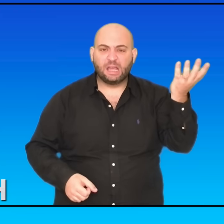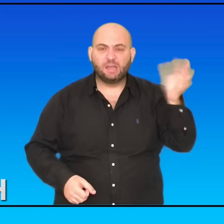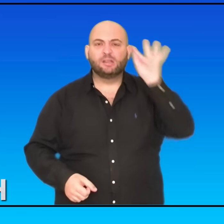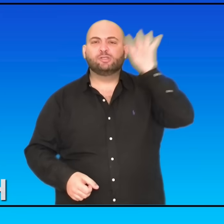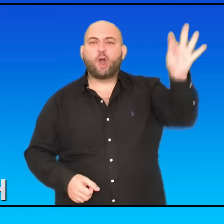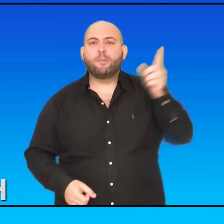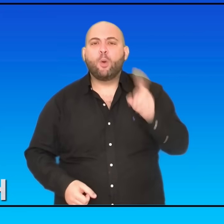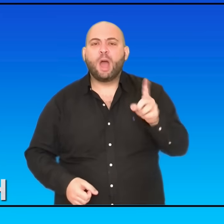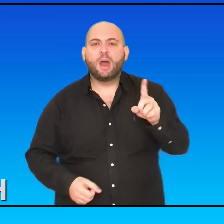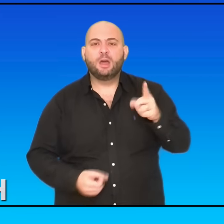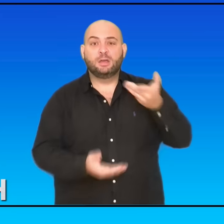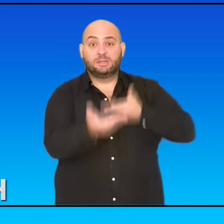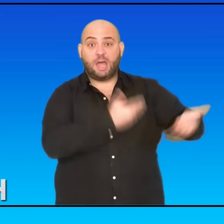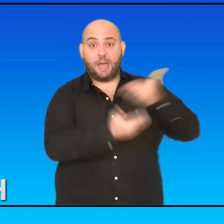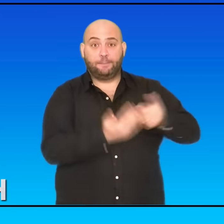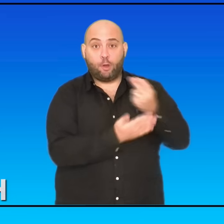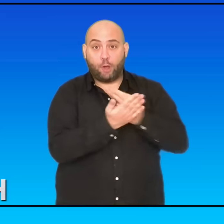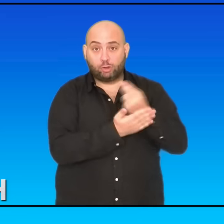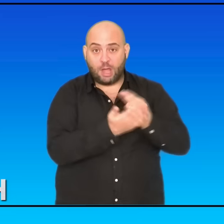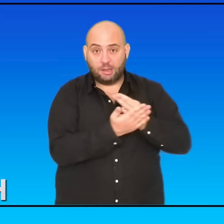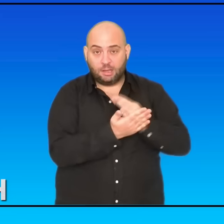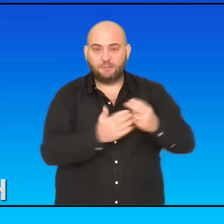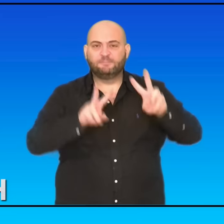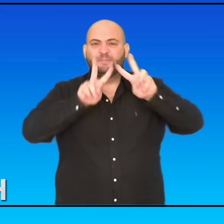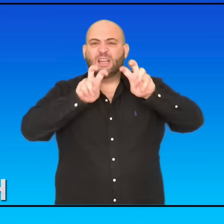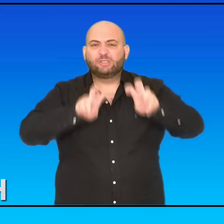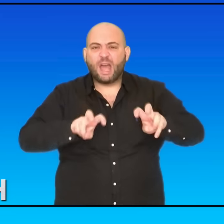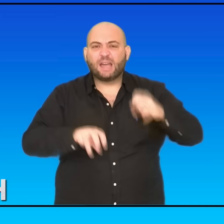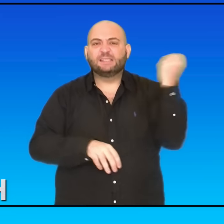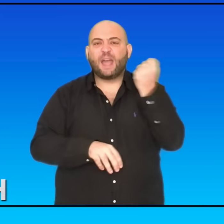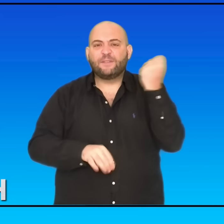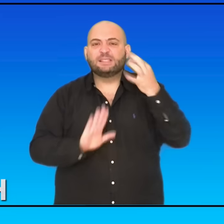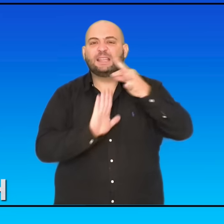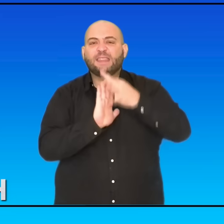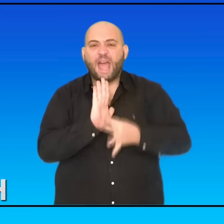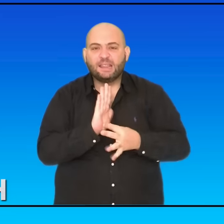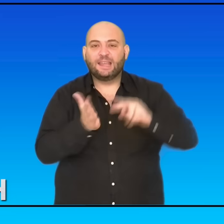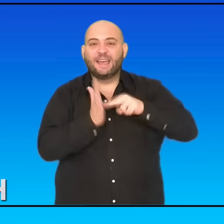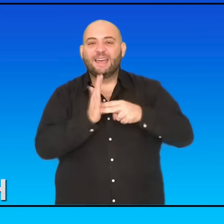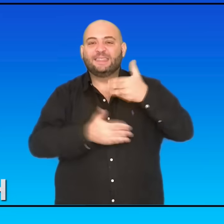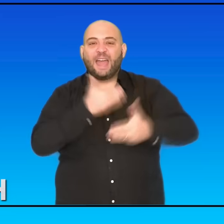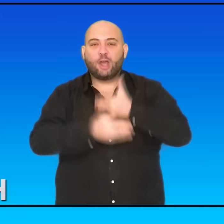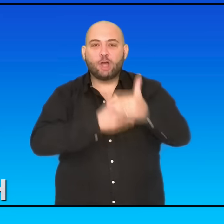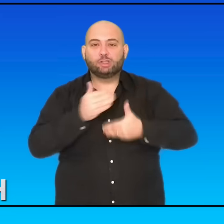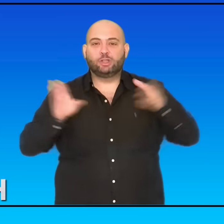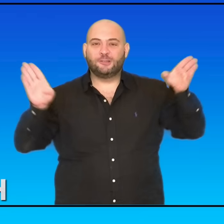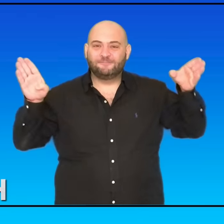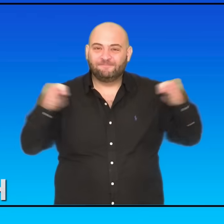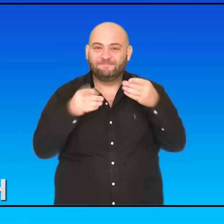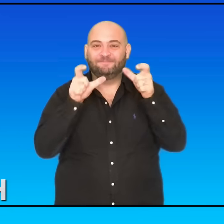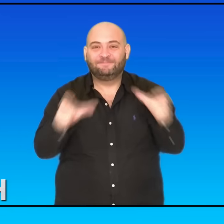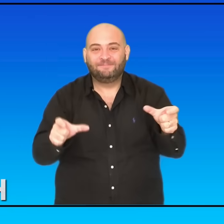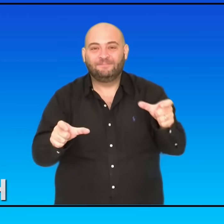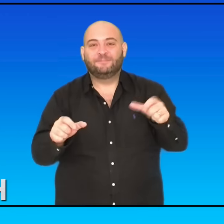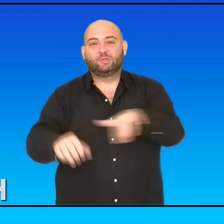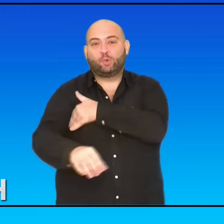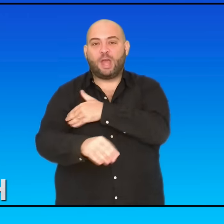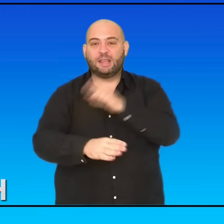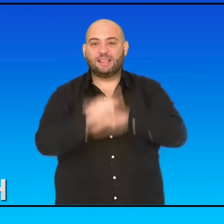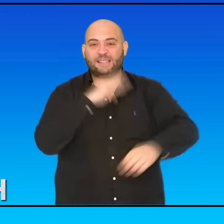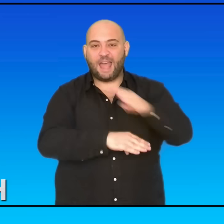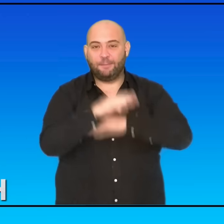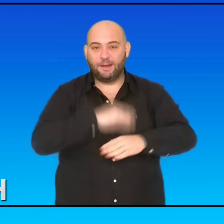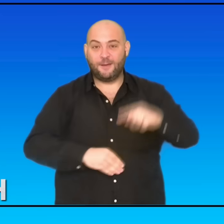con lo scopo di scambiare i progetti, ricerche, servizi dati e tecnologia per studenti disabili